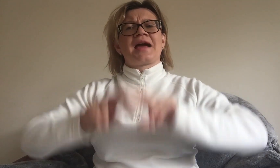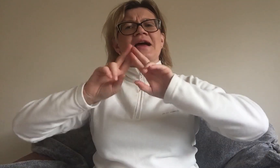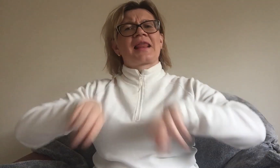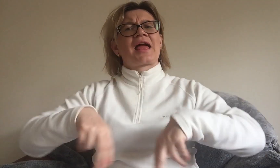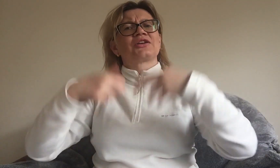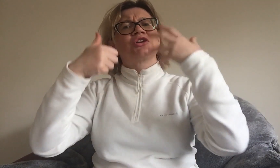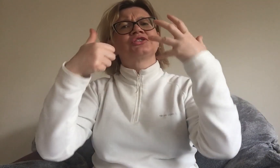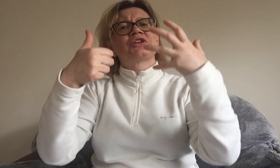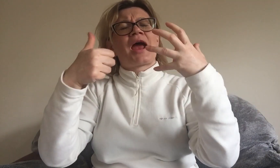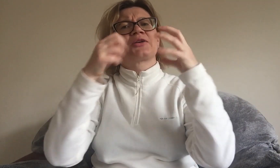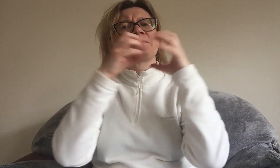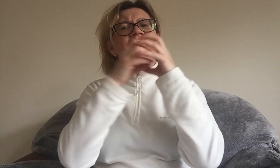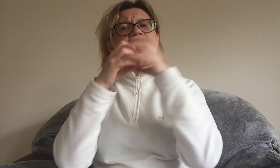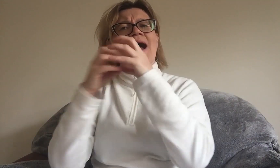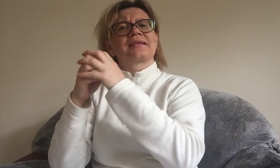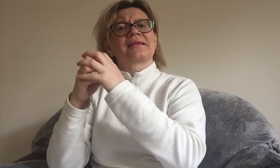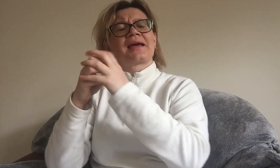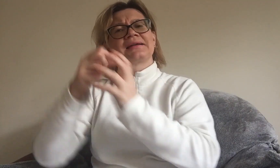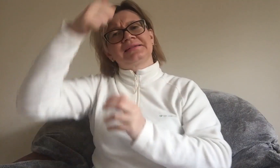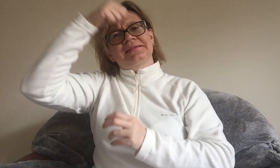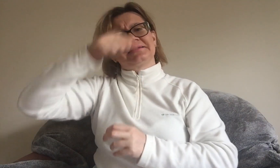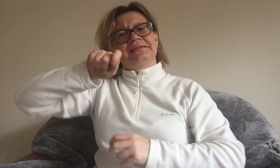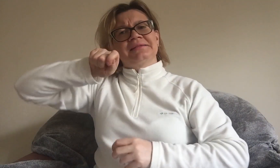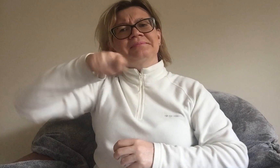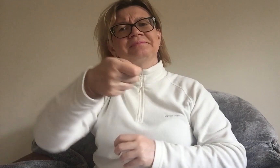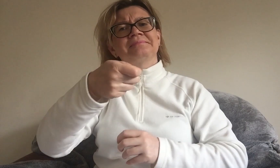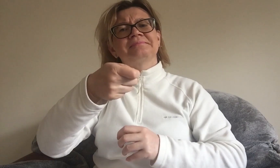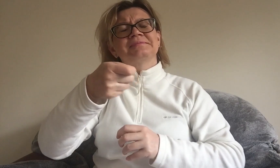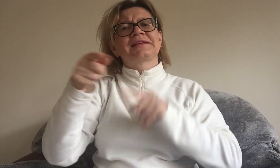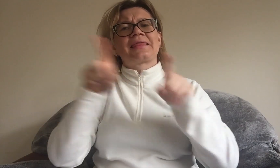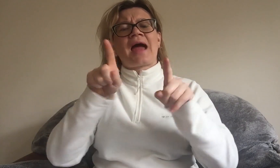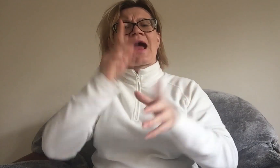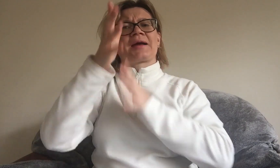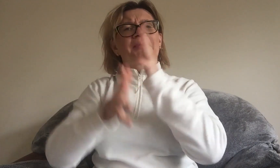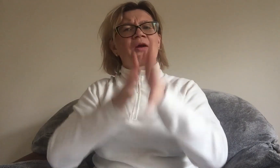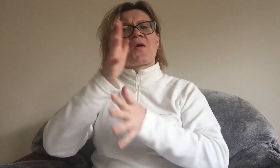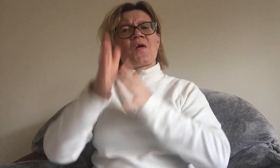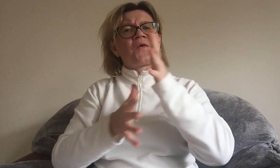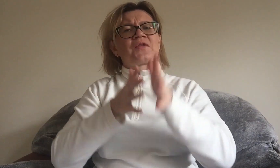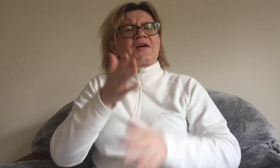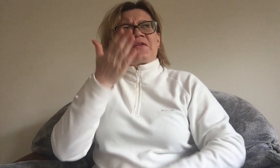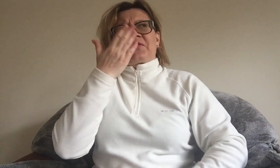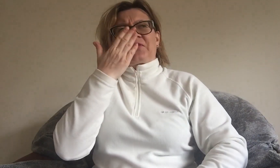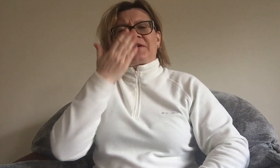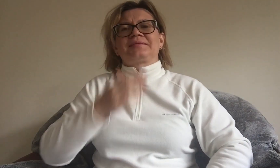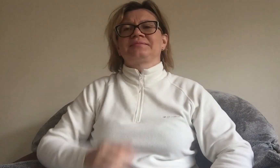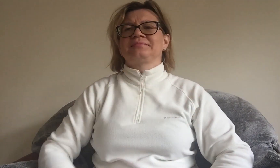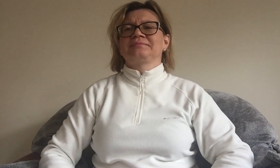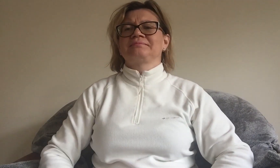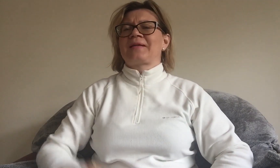Pozostałe sześć planet, jak je nazwać w języku migowym